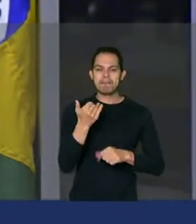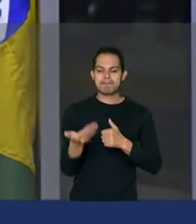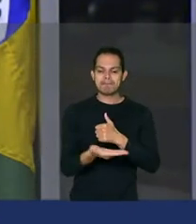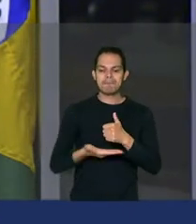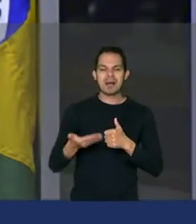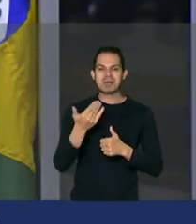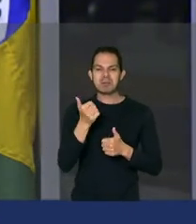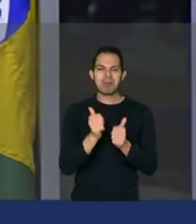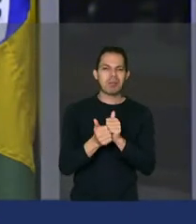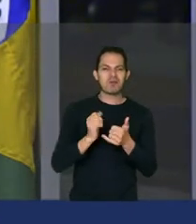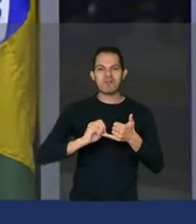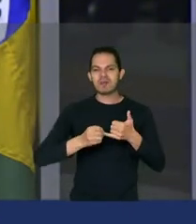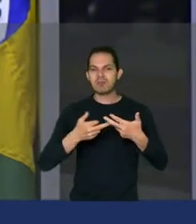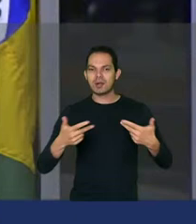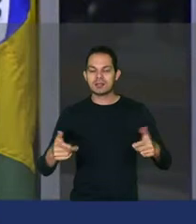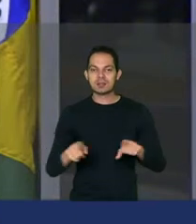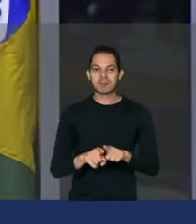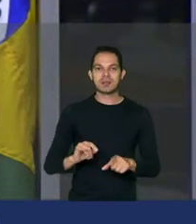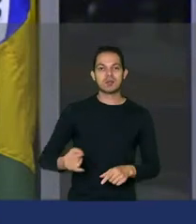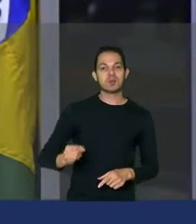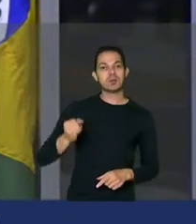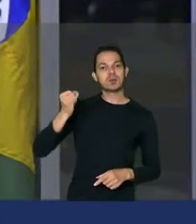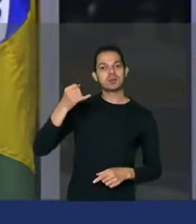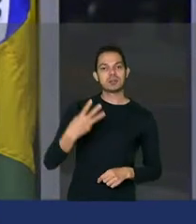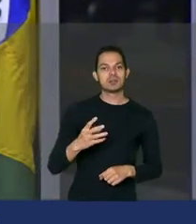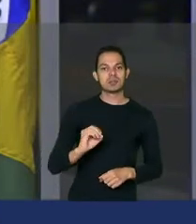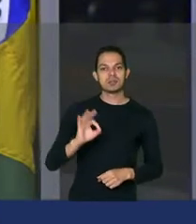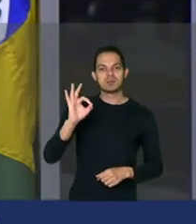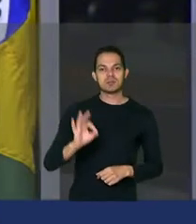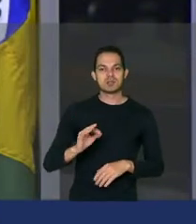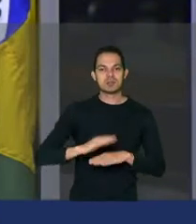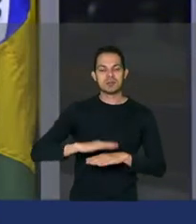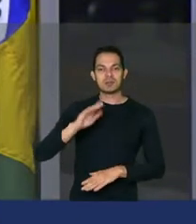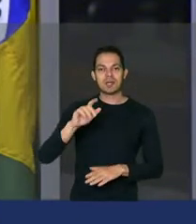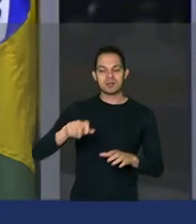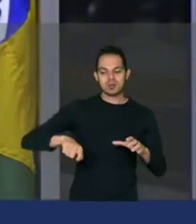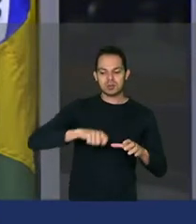INFLAÇÃO DE MAIS DE 30% SOBRE OS ITENS BÁSICOS DA CESTA BÁSICA, SOBRE A INFLAÇÃO DE MAIS DE 30%